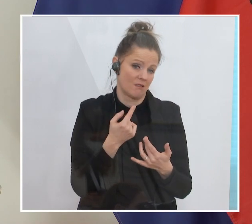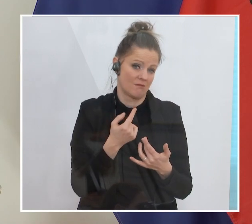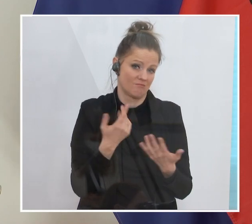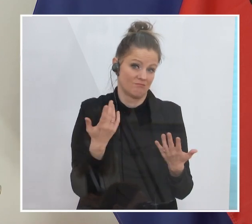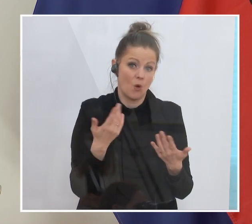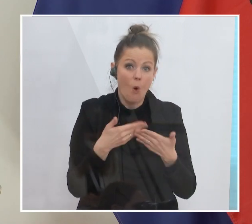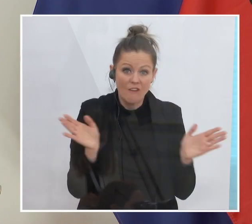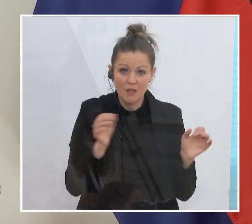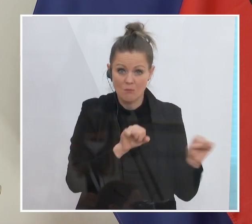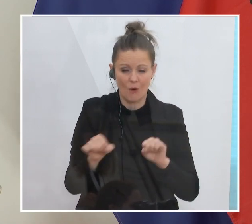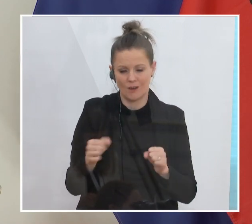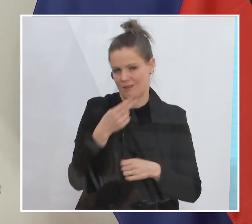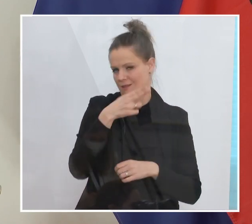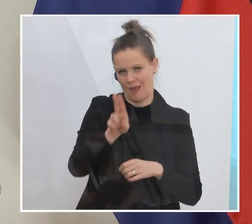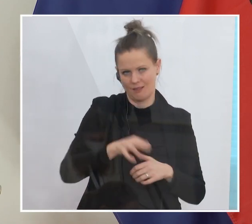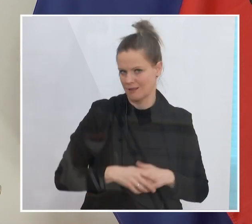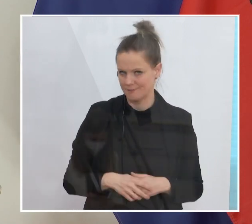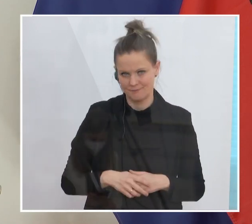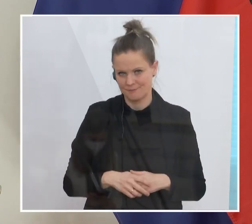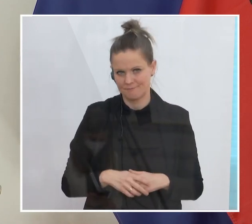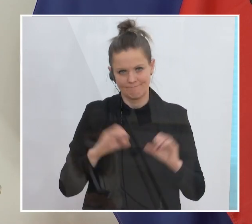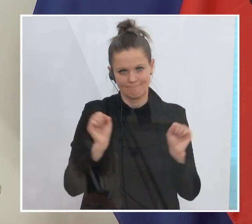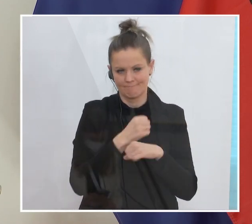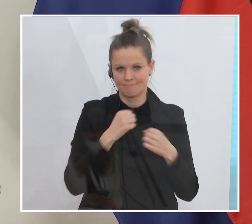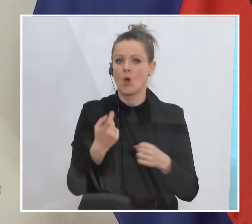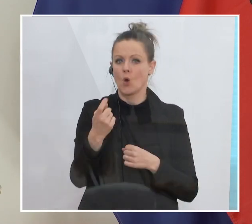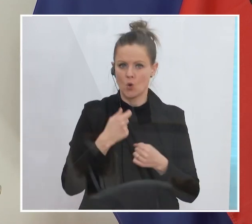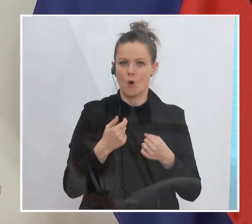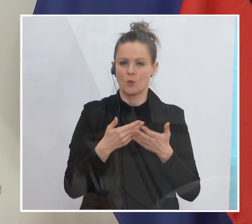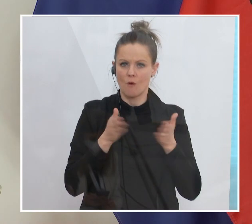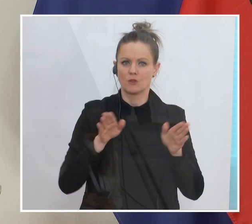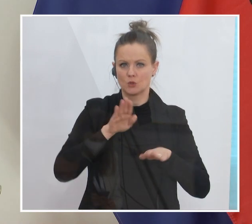Öffnen in Aussicht stellen können. Es wird erste Öffnungsschritte geben. Sie haben vor